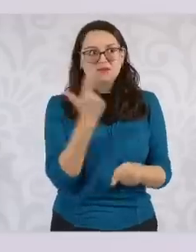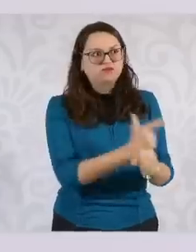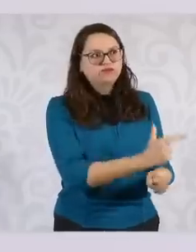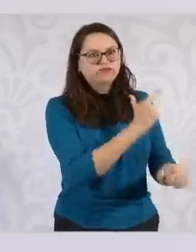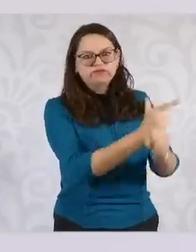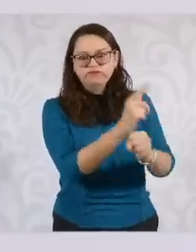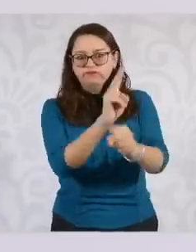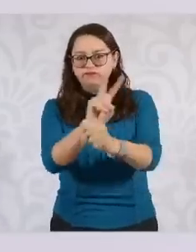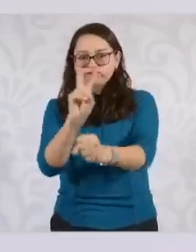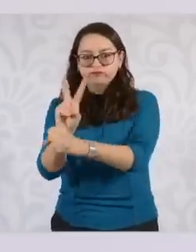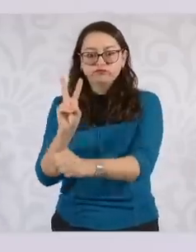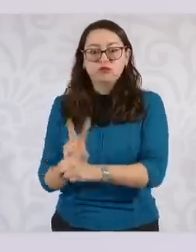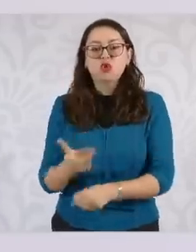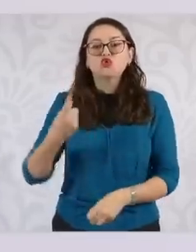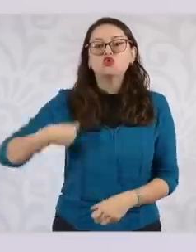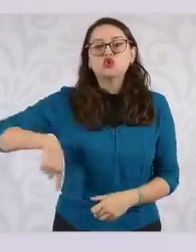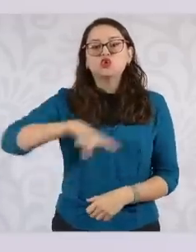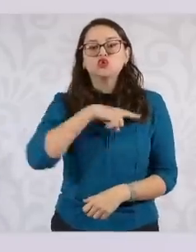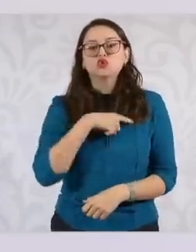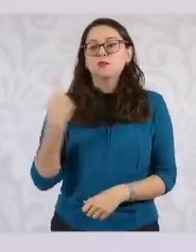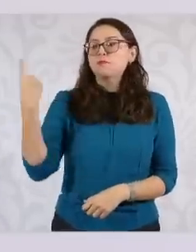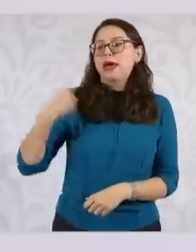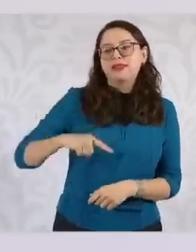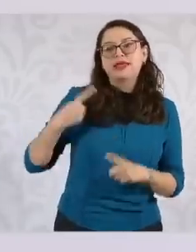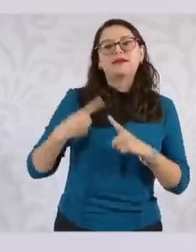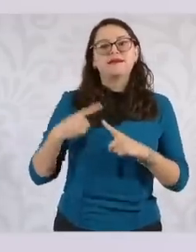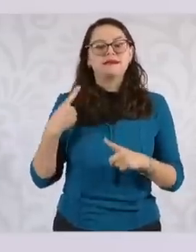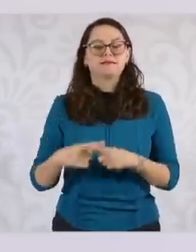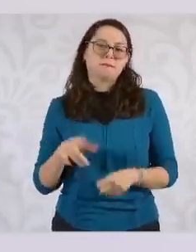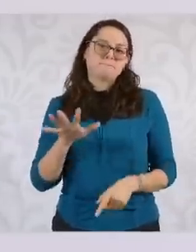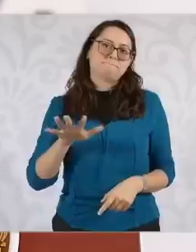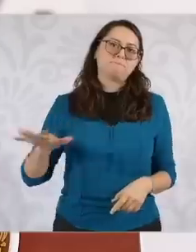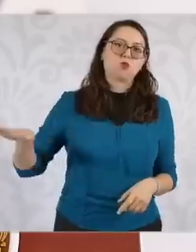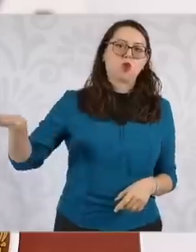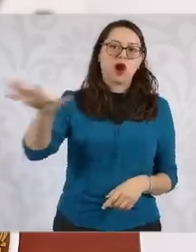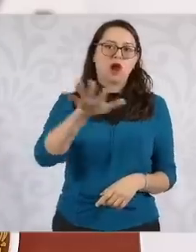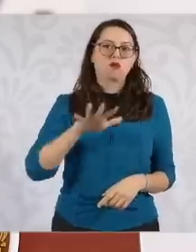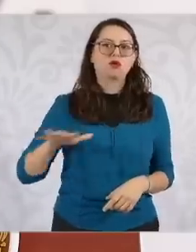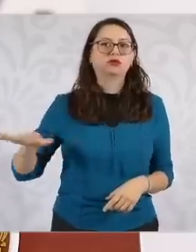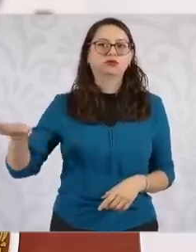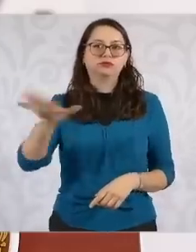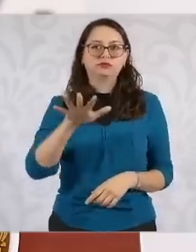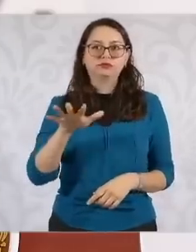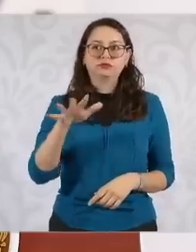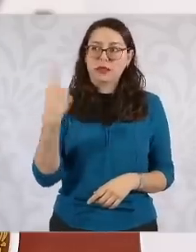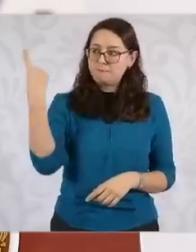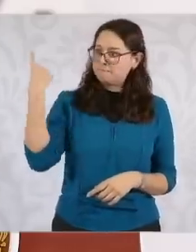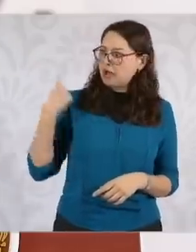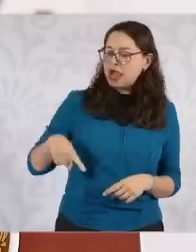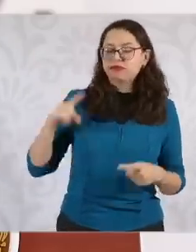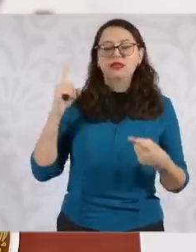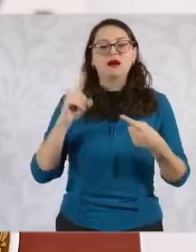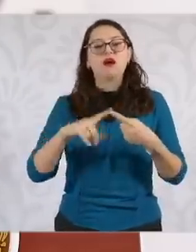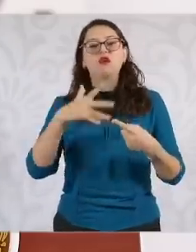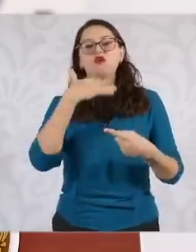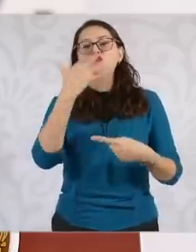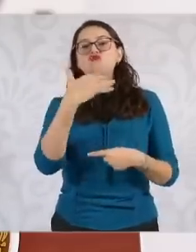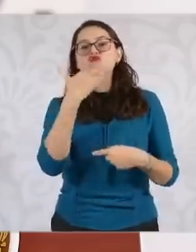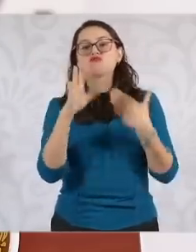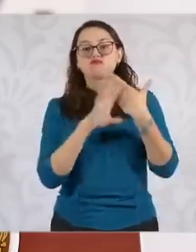popular que es erradicar la corrupción y construir la paz